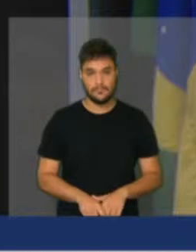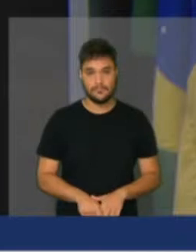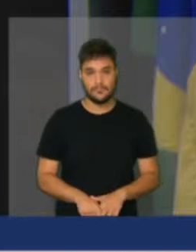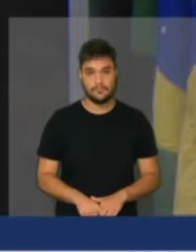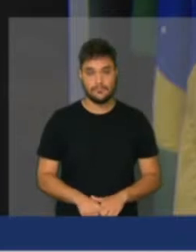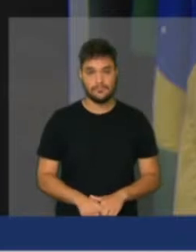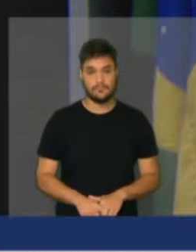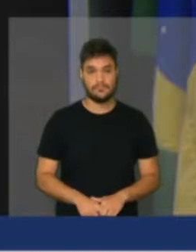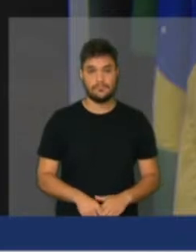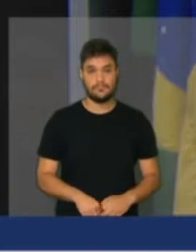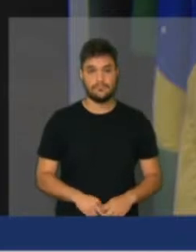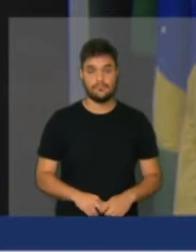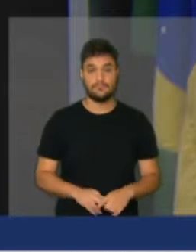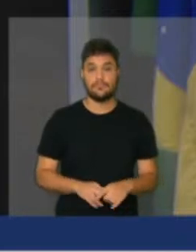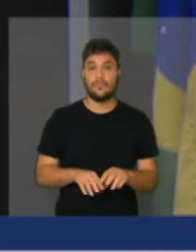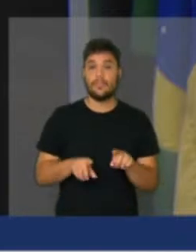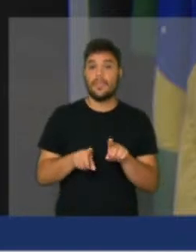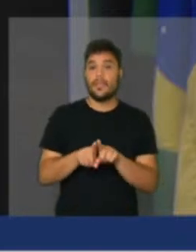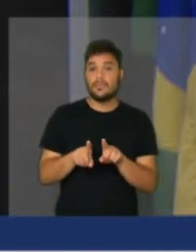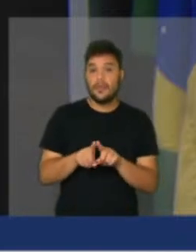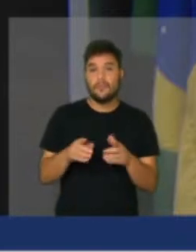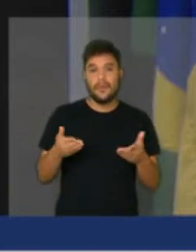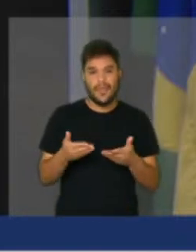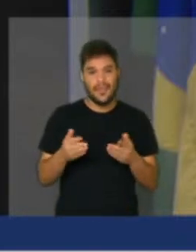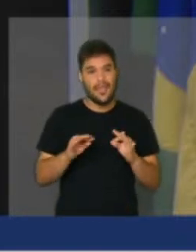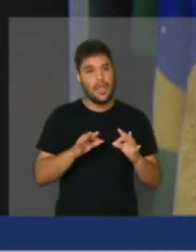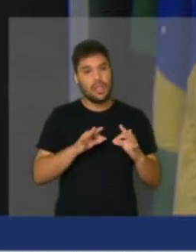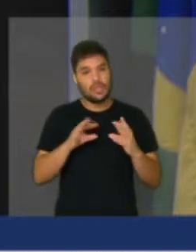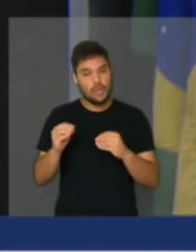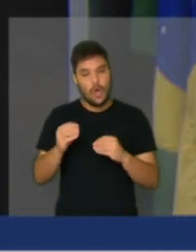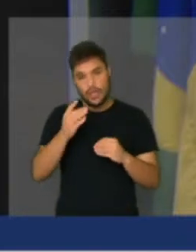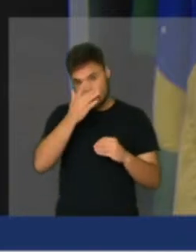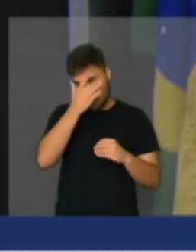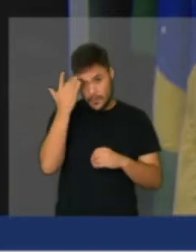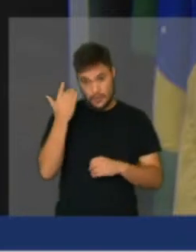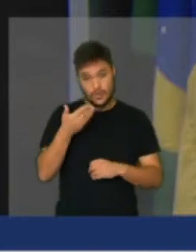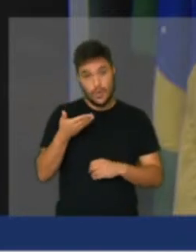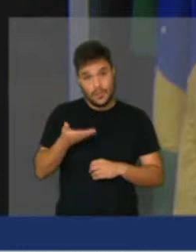PENSAMENTO DE TODOS OS ILUSTRES MEMBROS DESTE